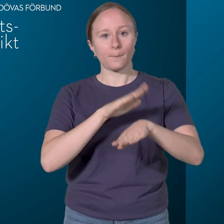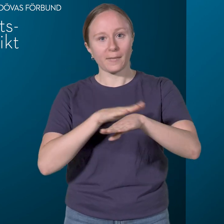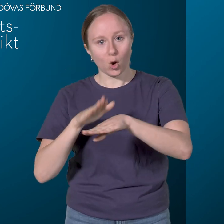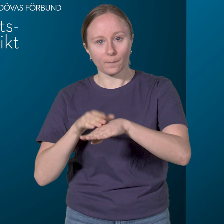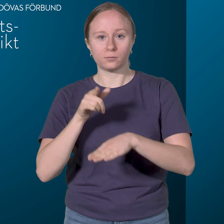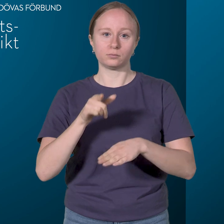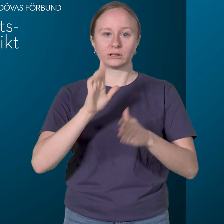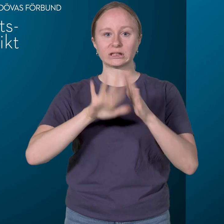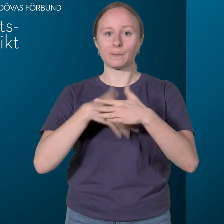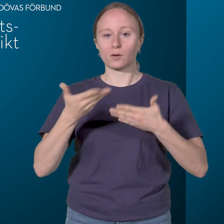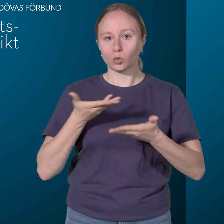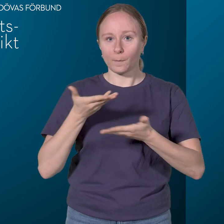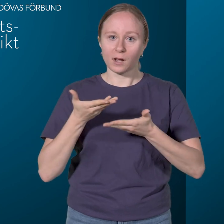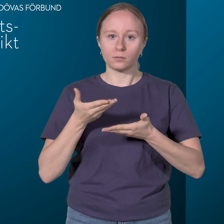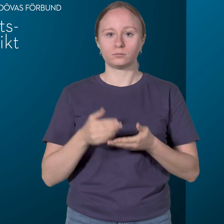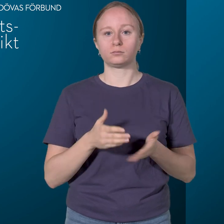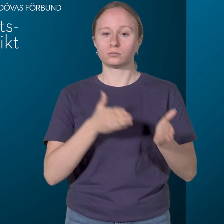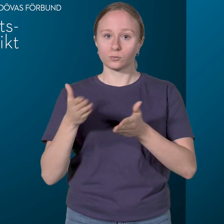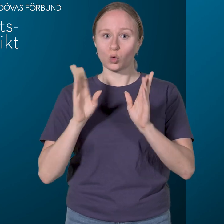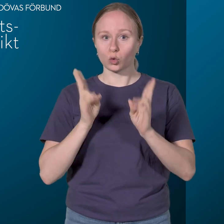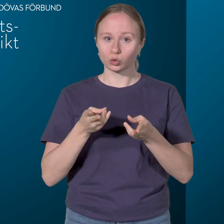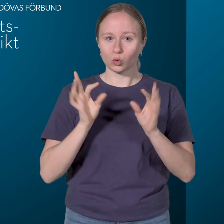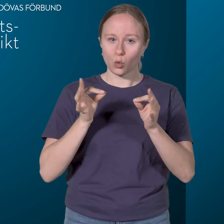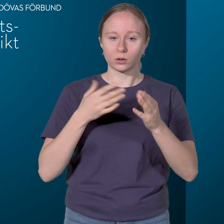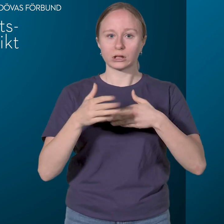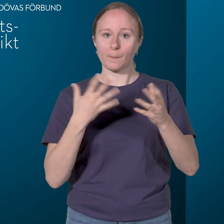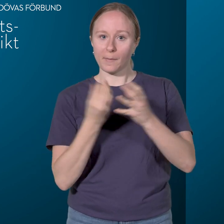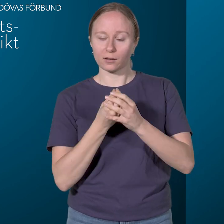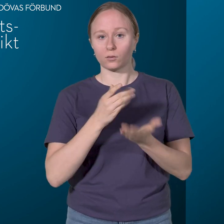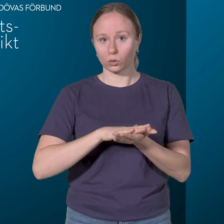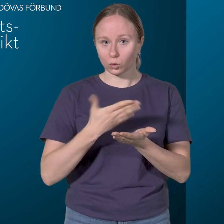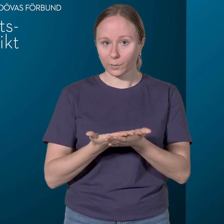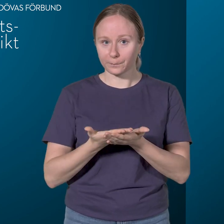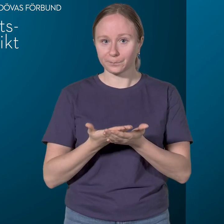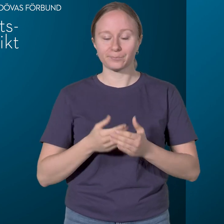och beröringen har i teckenspråkig kommunikation - och hur man samarbetar med en tolk.